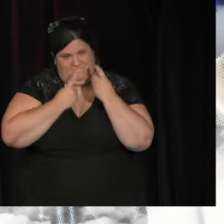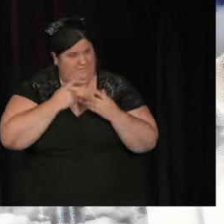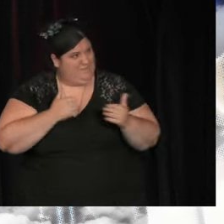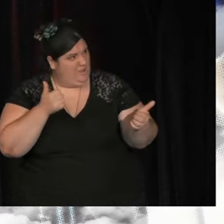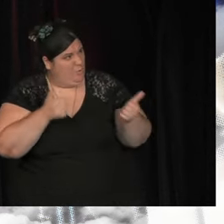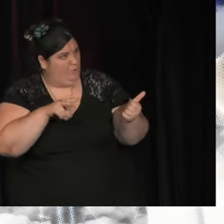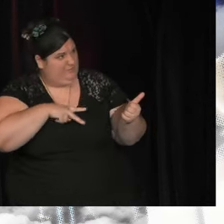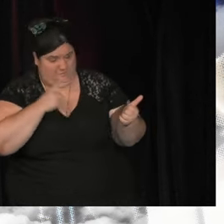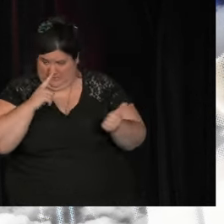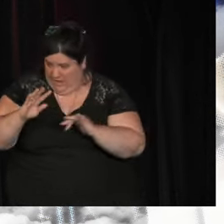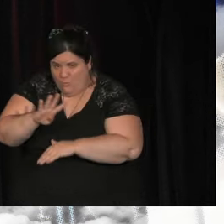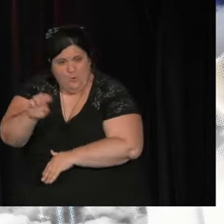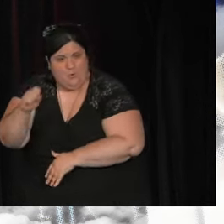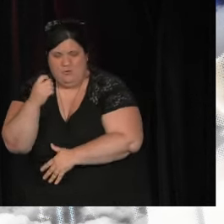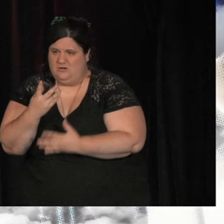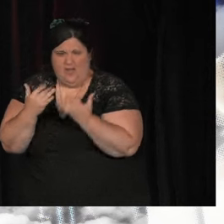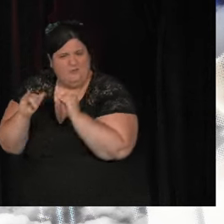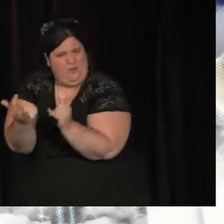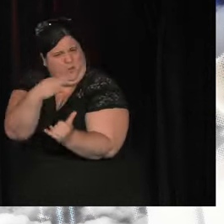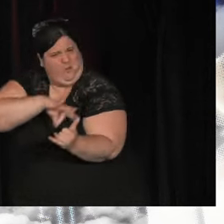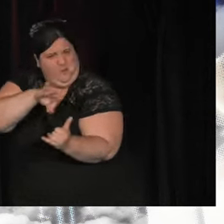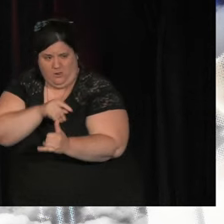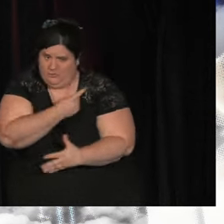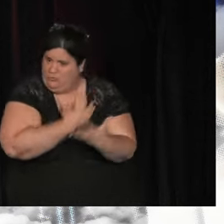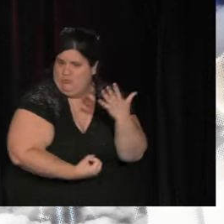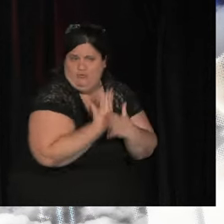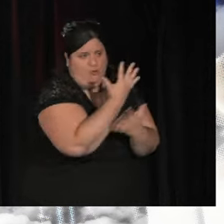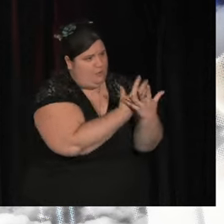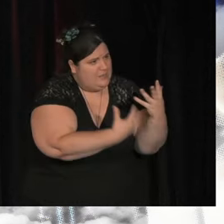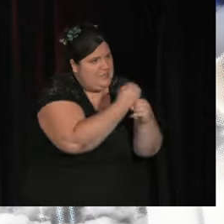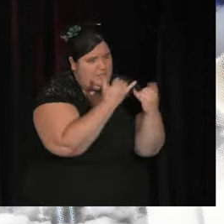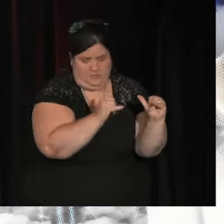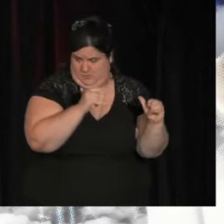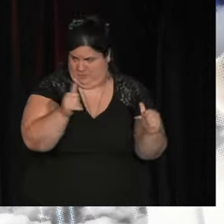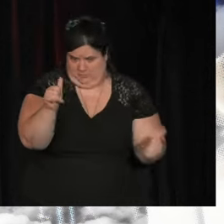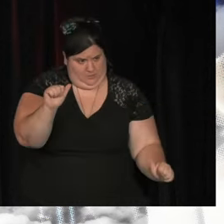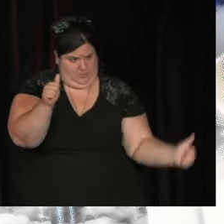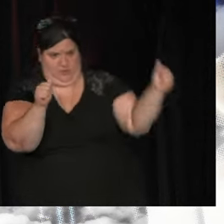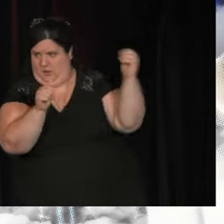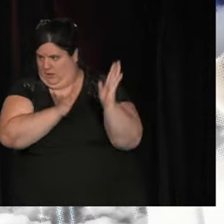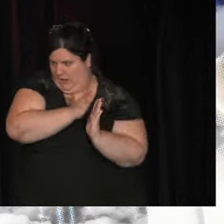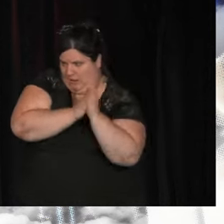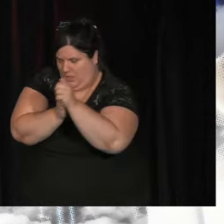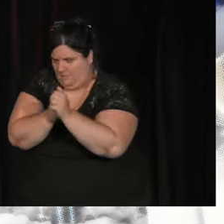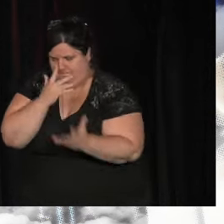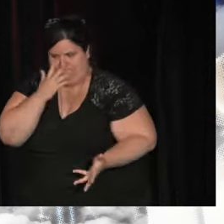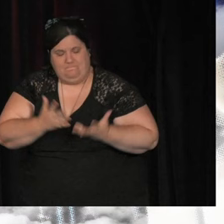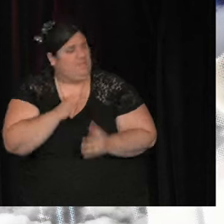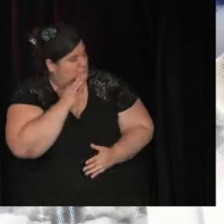concurrence avec notre jeu le plus rentable de toute l'histoire." Et ça, c'est un problème marché, mais il y a aussi un problème de design. Oui. Ils n'arrivaient pas forcément à trouver leur jeu, tout simplement.